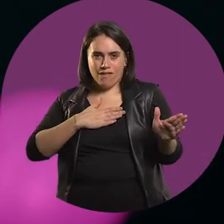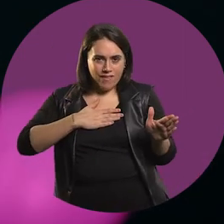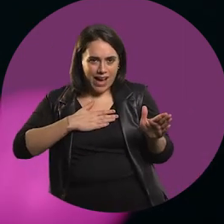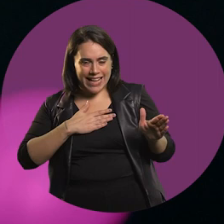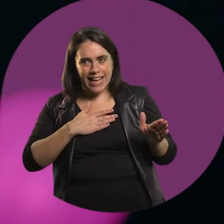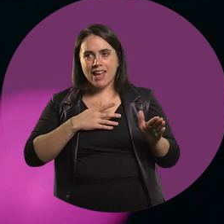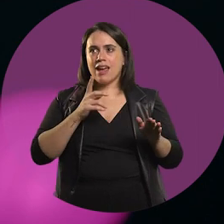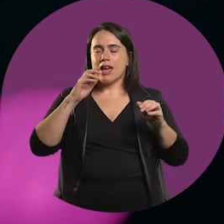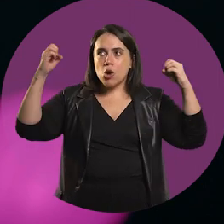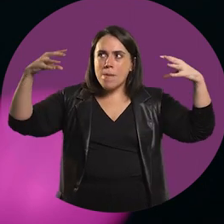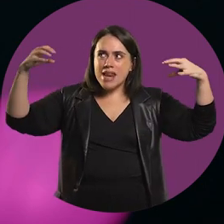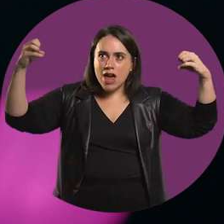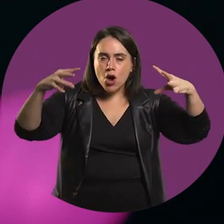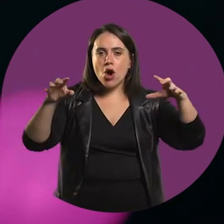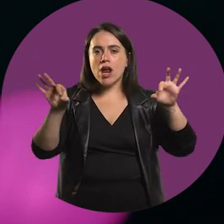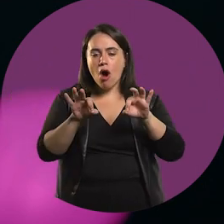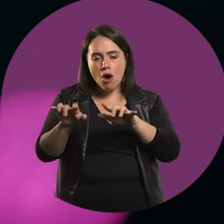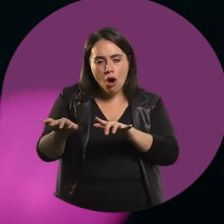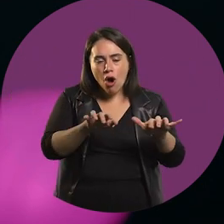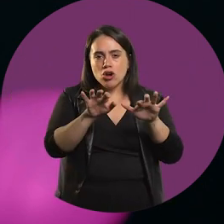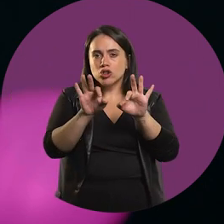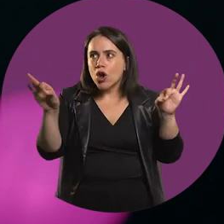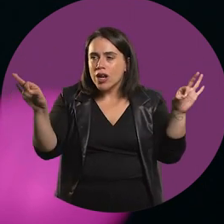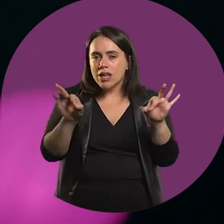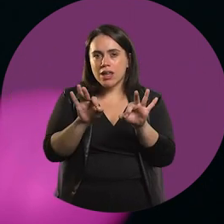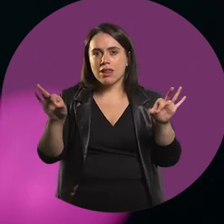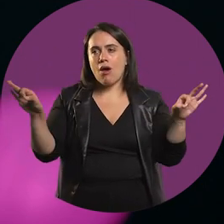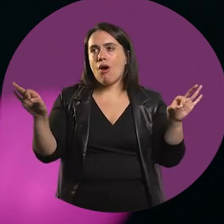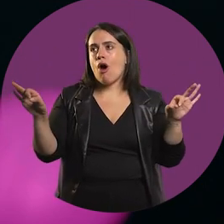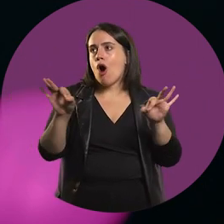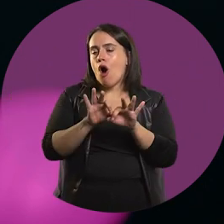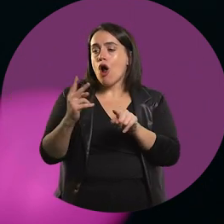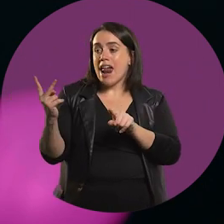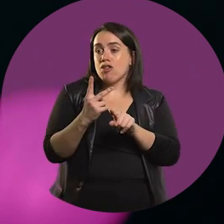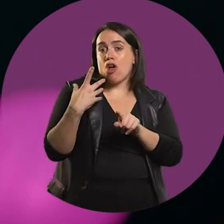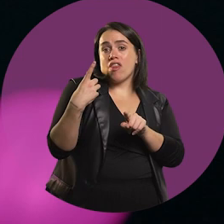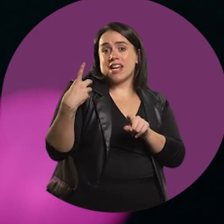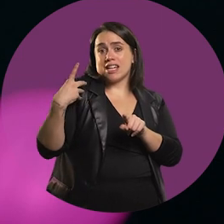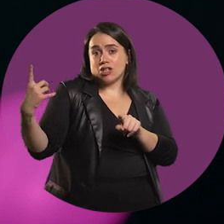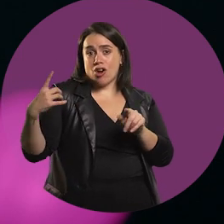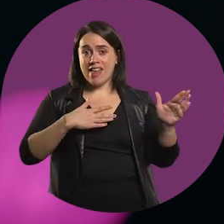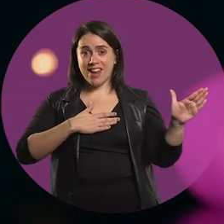con iluminadores, con sonidistas, con las dos directoras del Ballet,